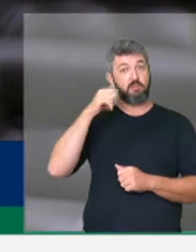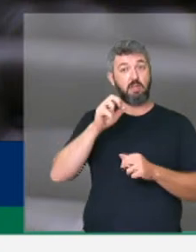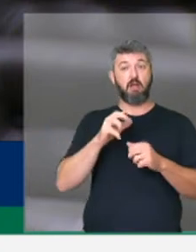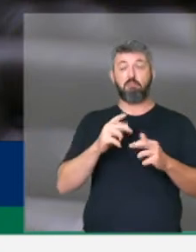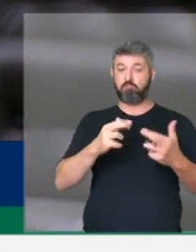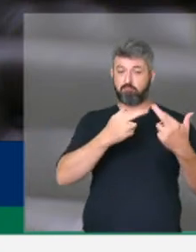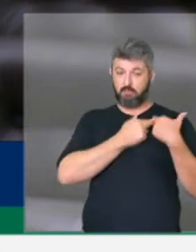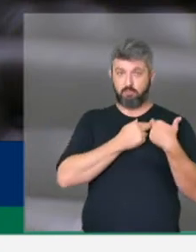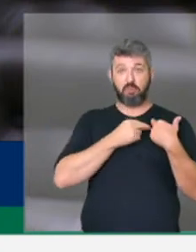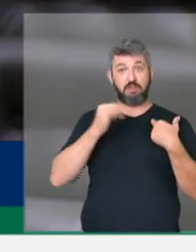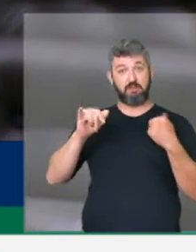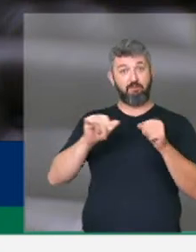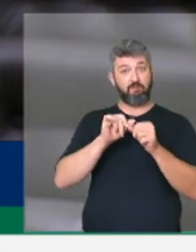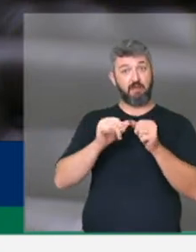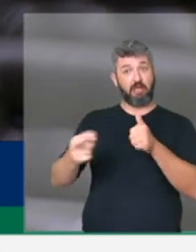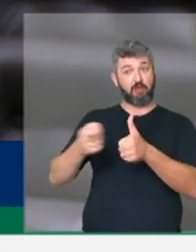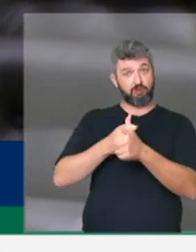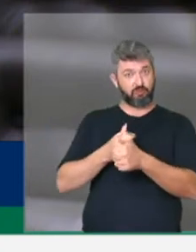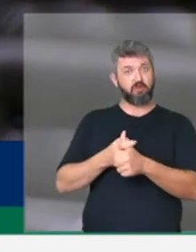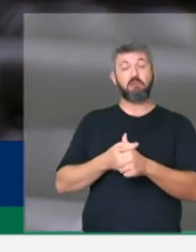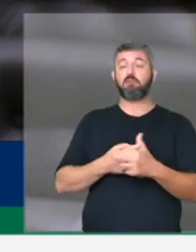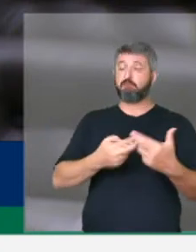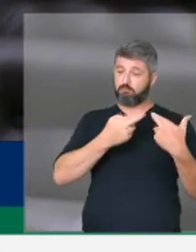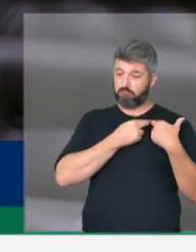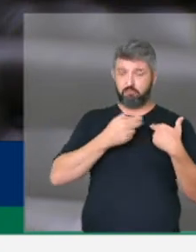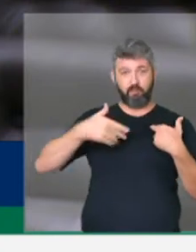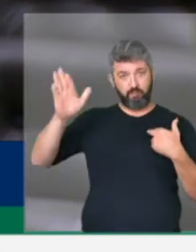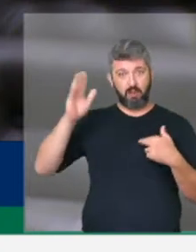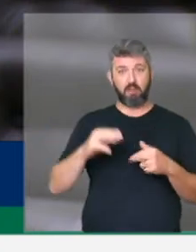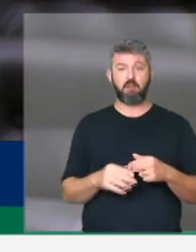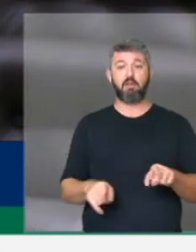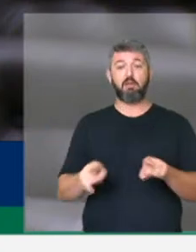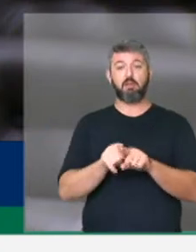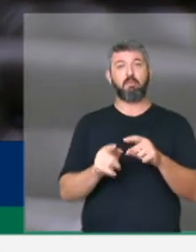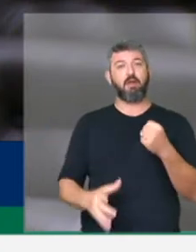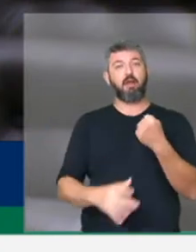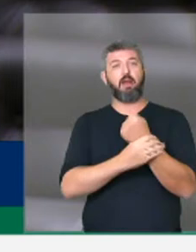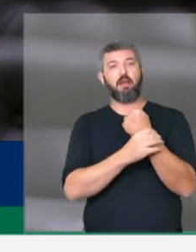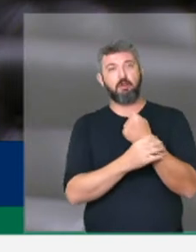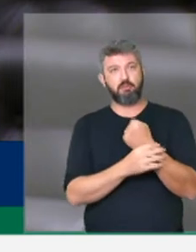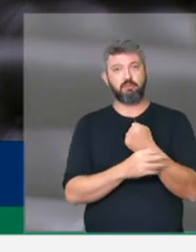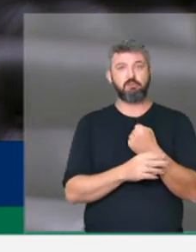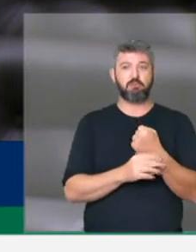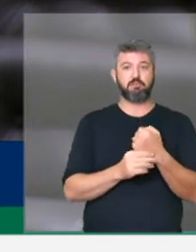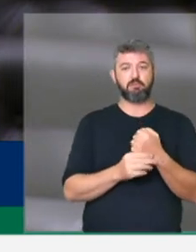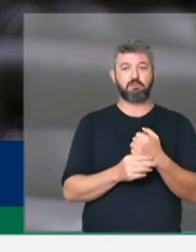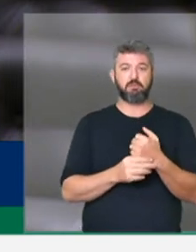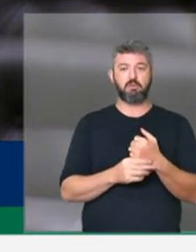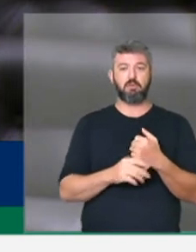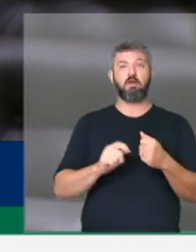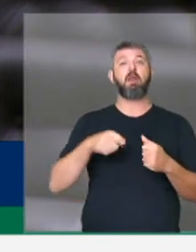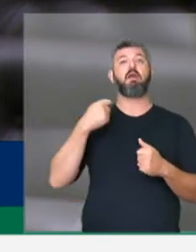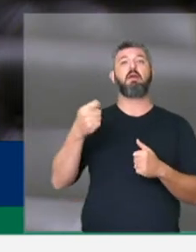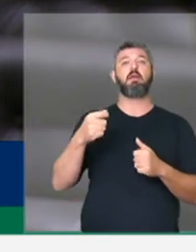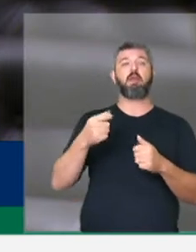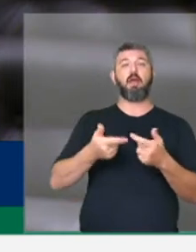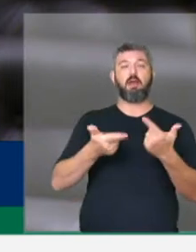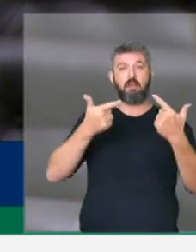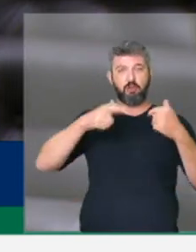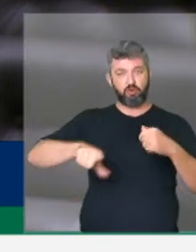NENHUMA GARANTIA. PORQUE SENÃO EM 2023 DE NOVO VAI NÃO PAGAR, CONTINUA A INADIMPLÊNCIA E O PROCESSO CONTINUA. ENTÃO O QUE NÓS TEMOS QUE TER AQUI NESSE